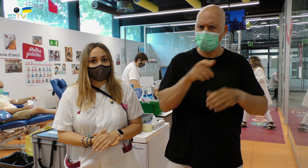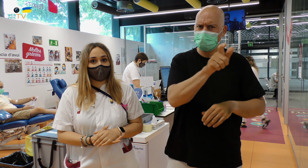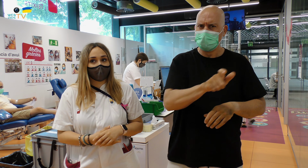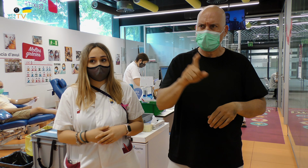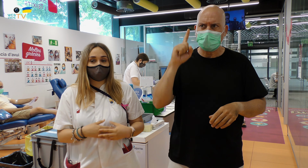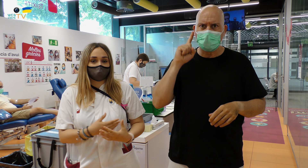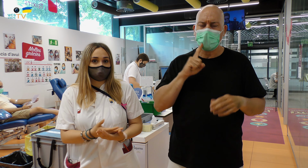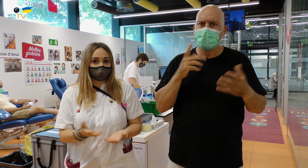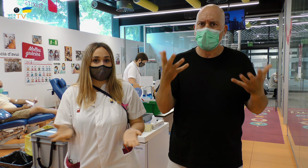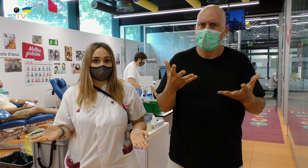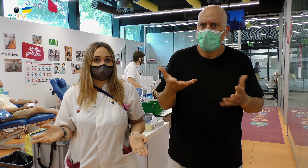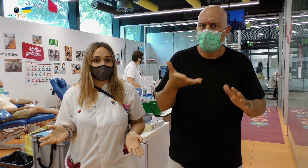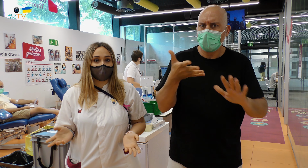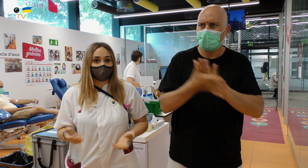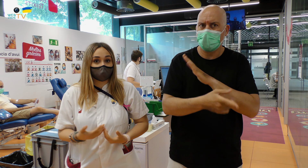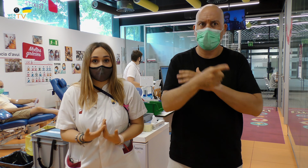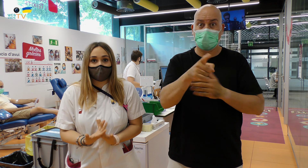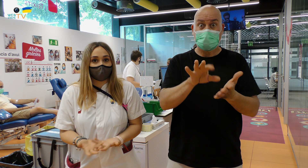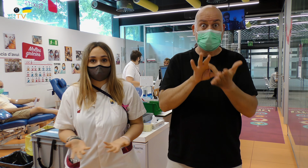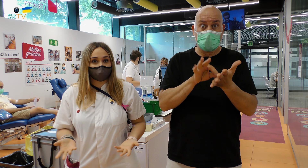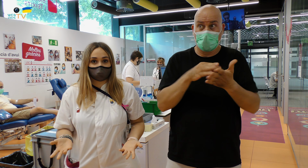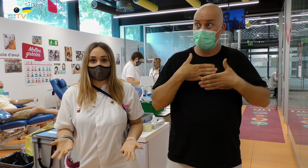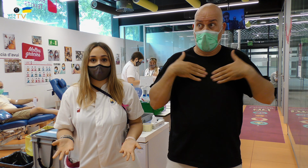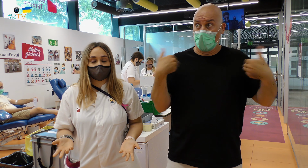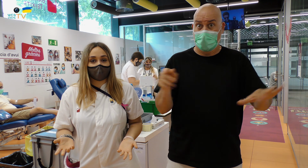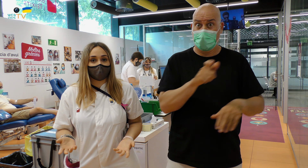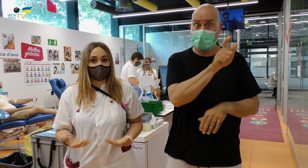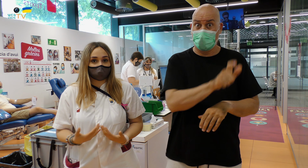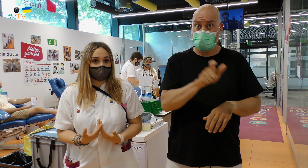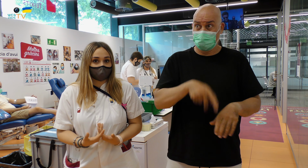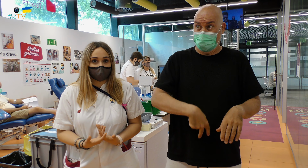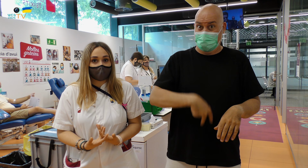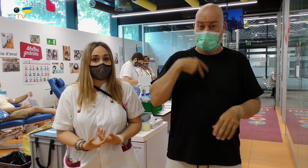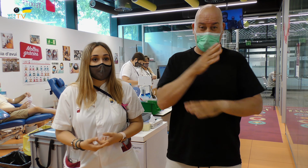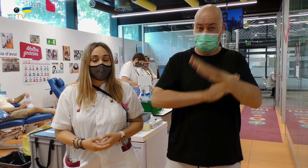a tots els serveis que pot tenir qualsevol altra persona que no tingui cap discapacitat.